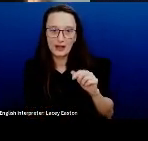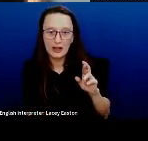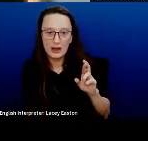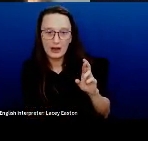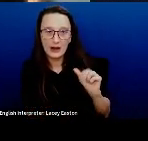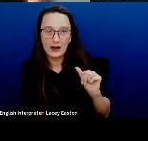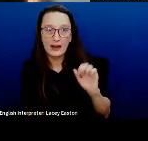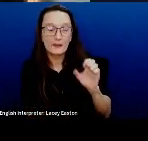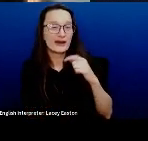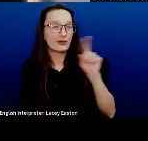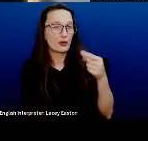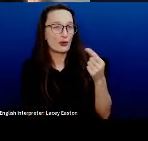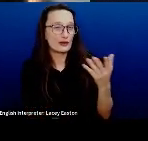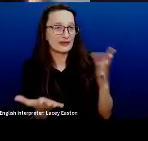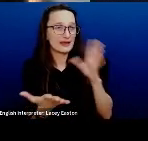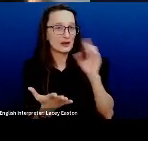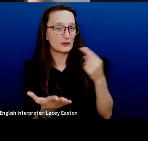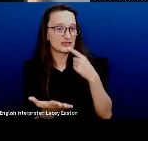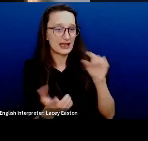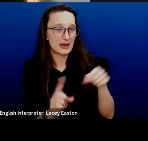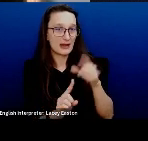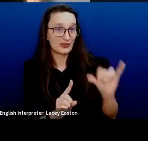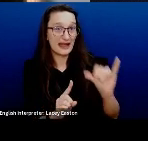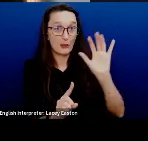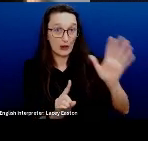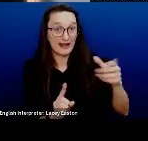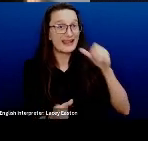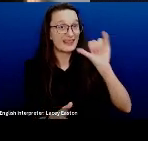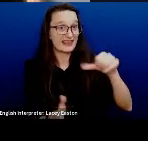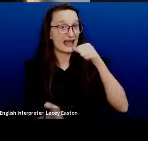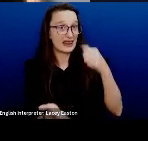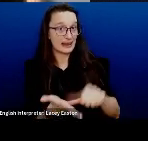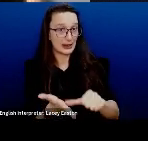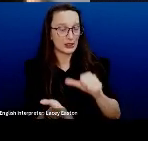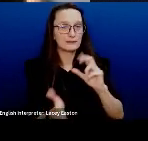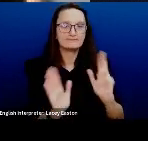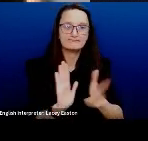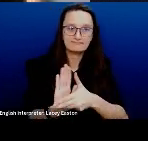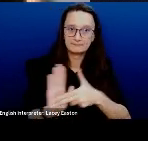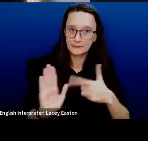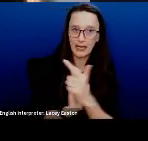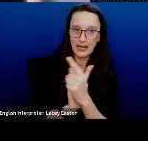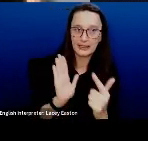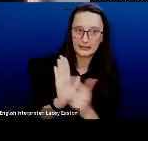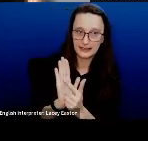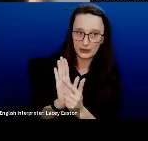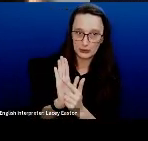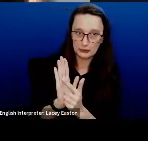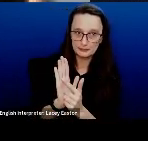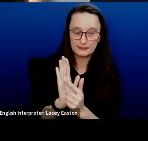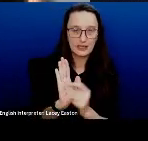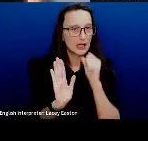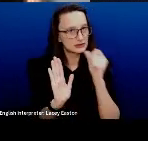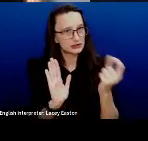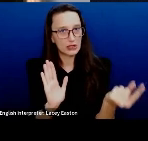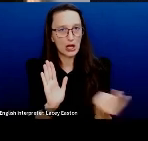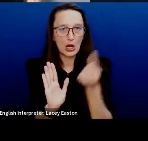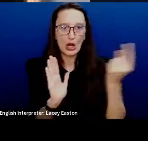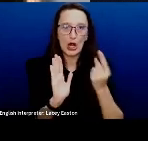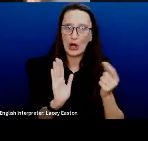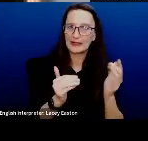El aviso es que es una carta legal y no siempre es muy fácil de entender así que animo